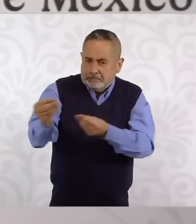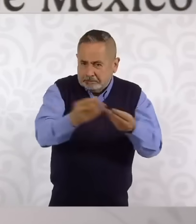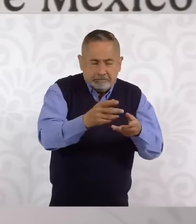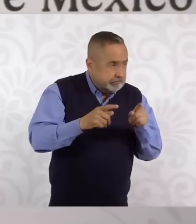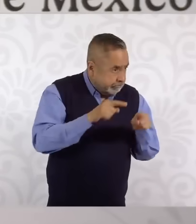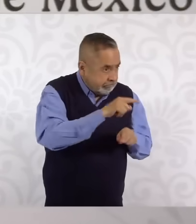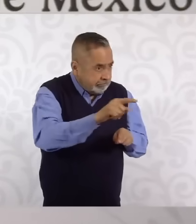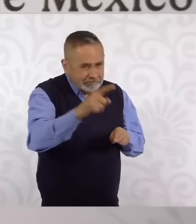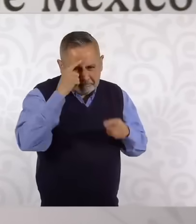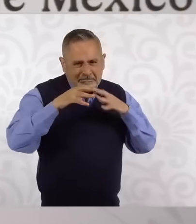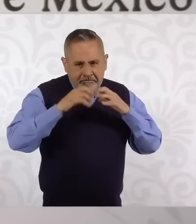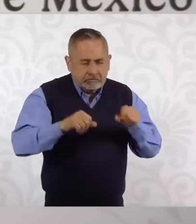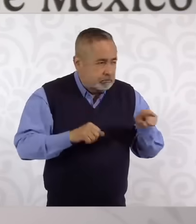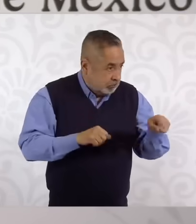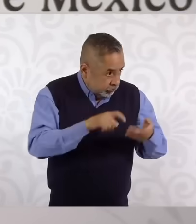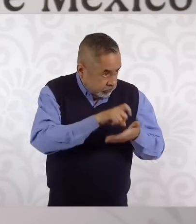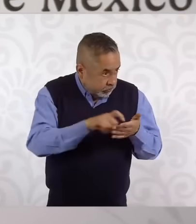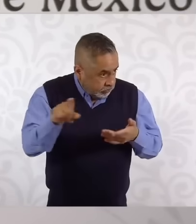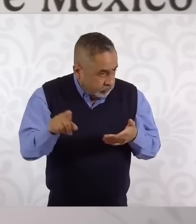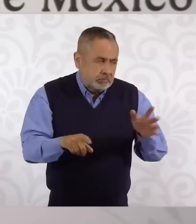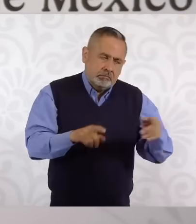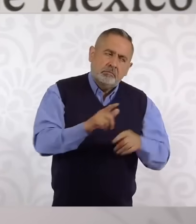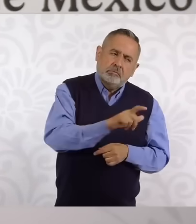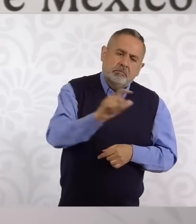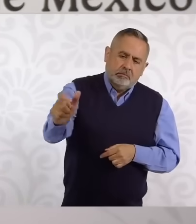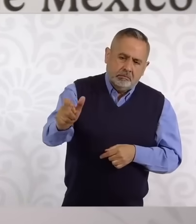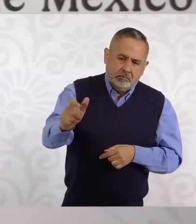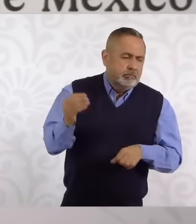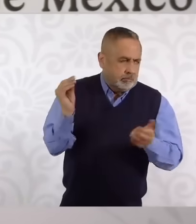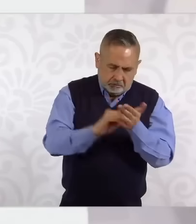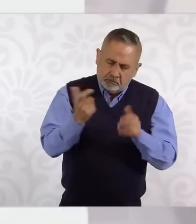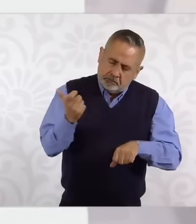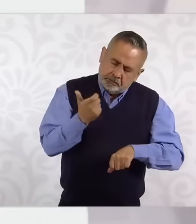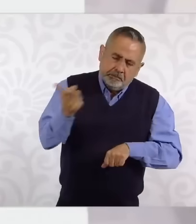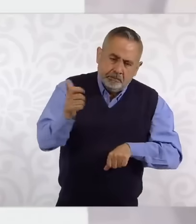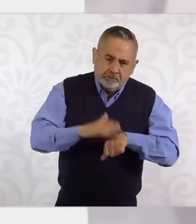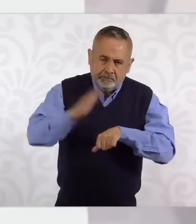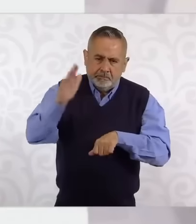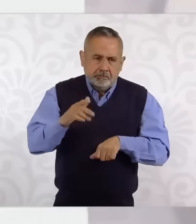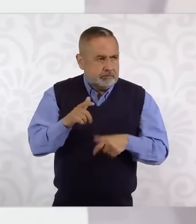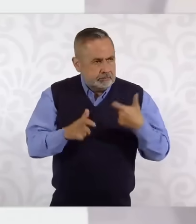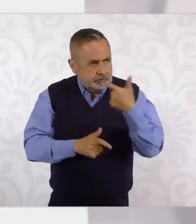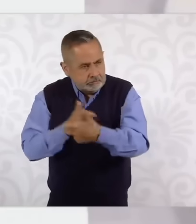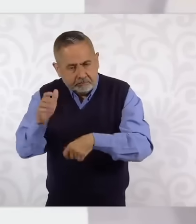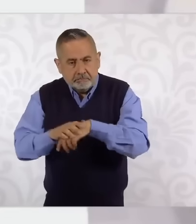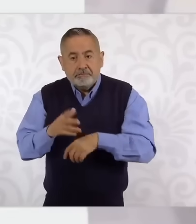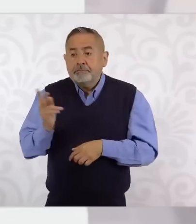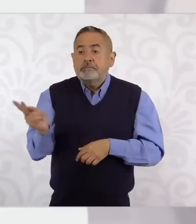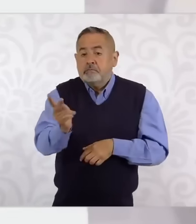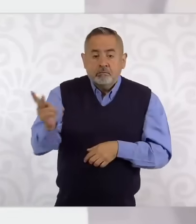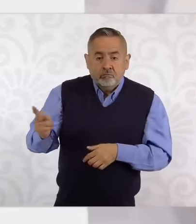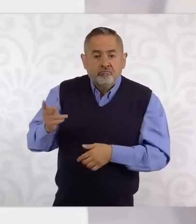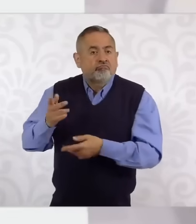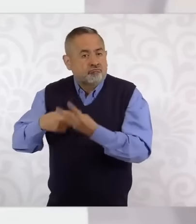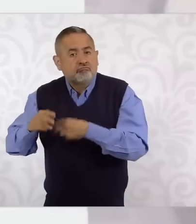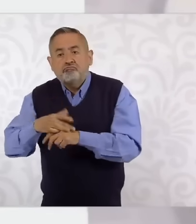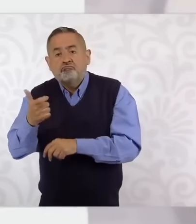para ganado, que también le pongan más en la compra. Esos dos están dando un mejor precio